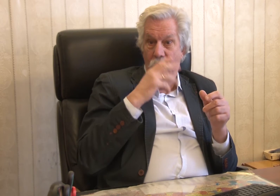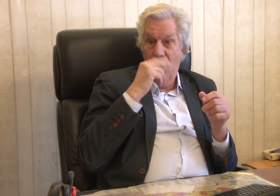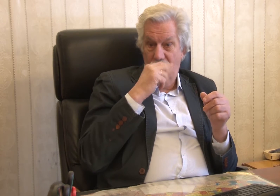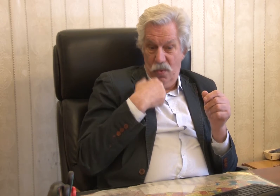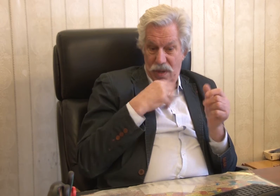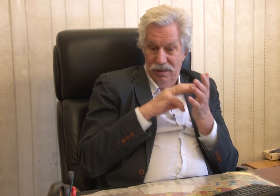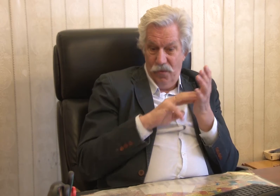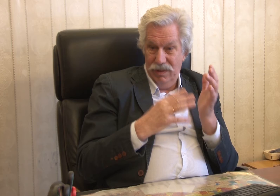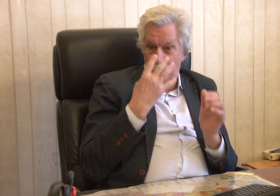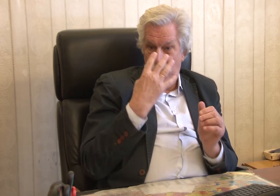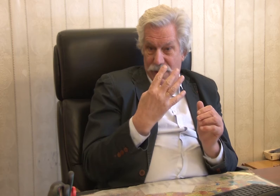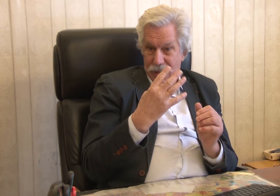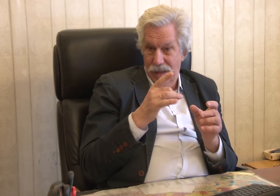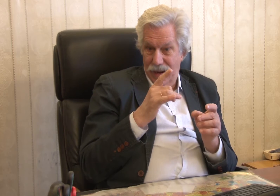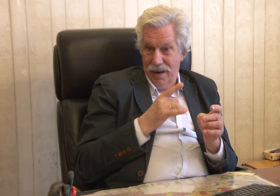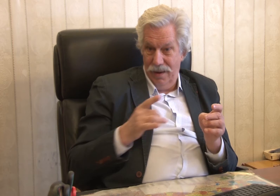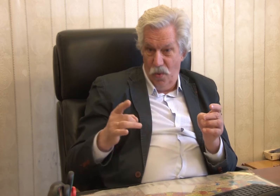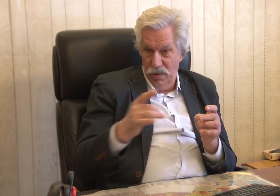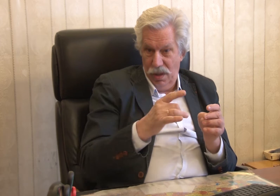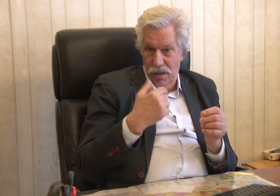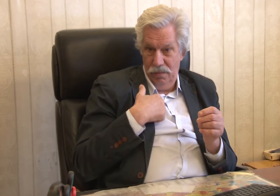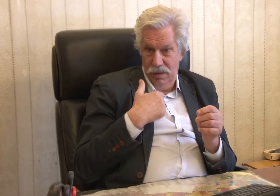поскольку у нас 84 региональных отделения,